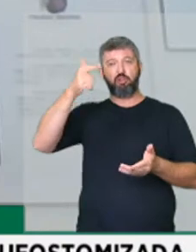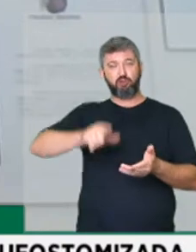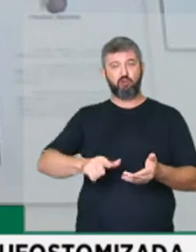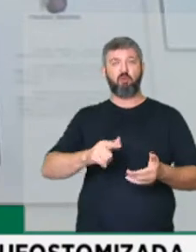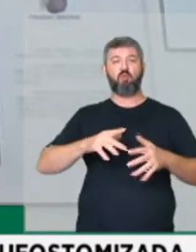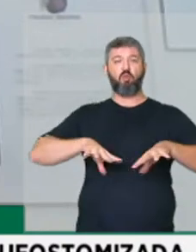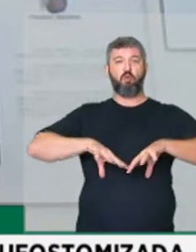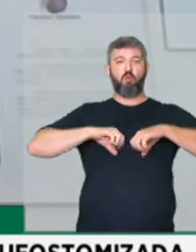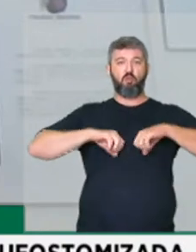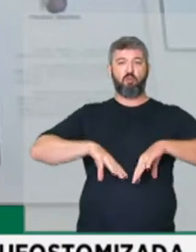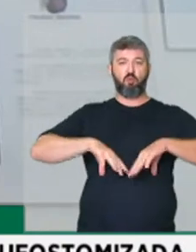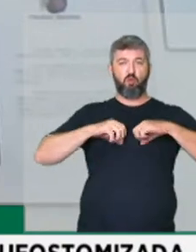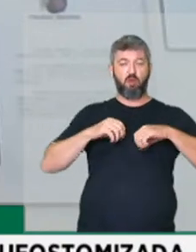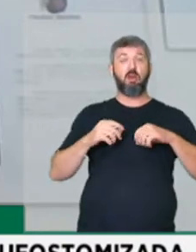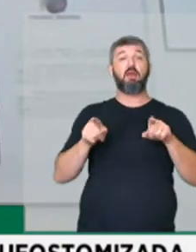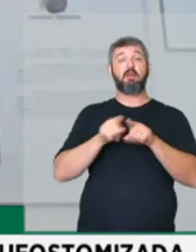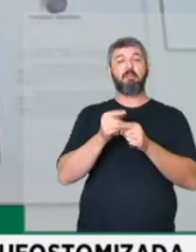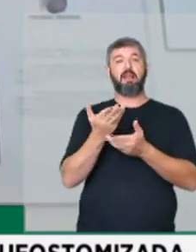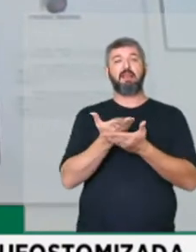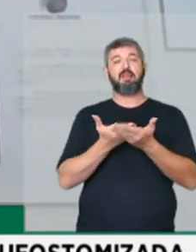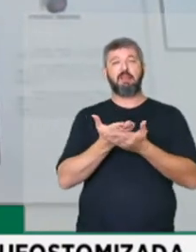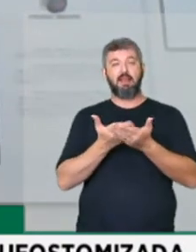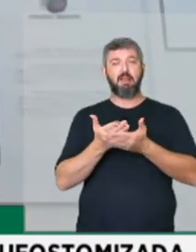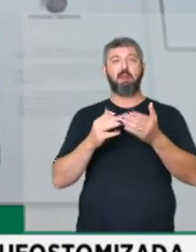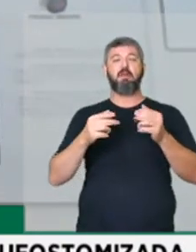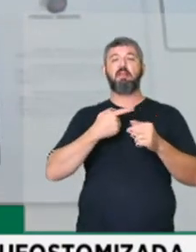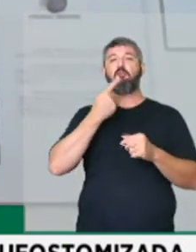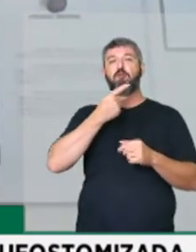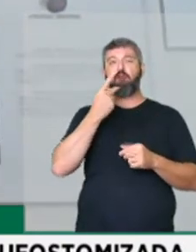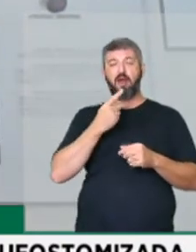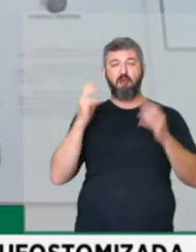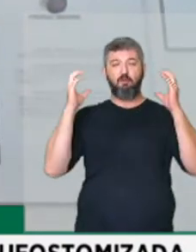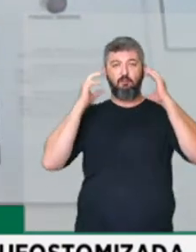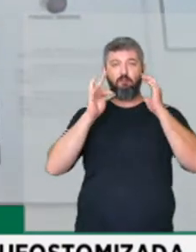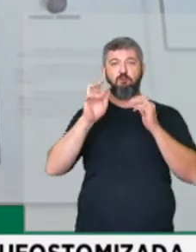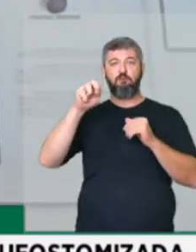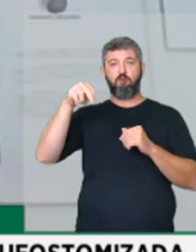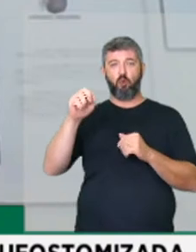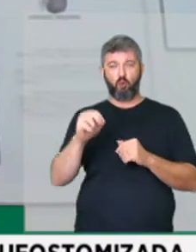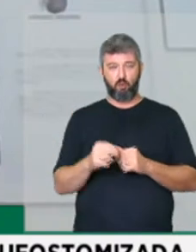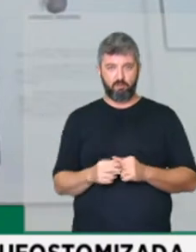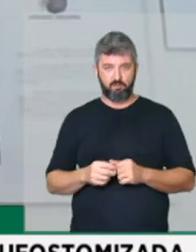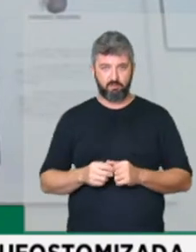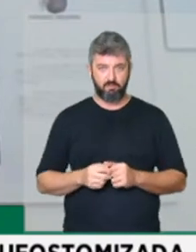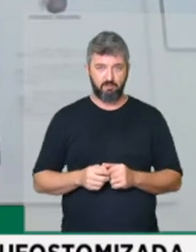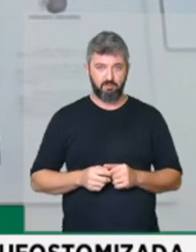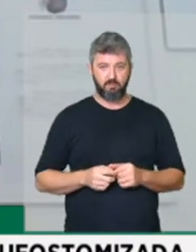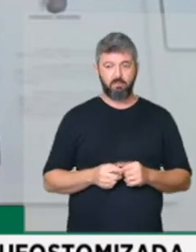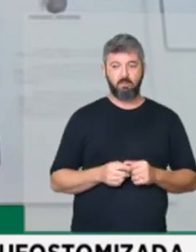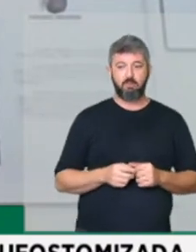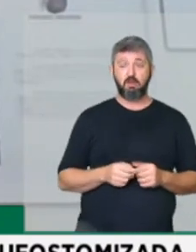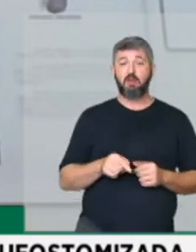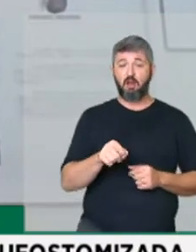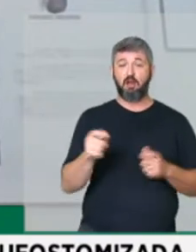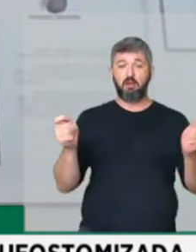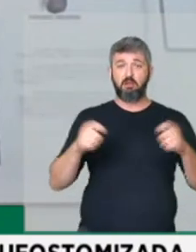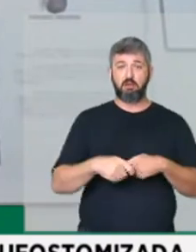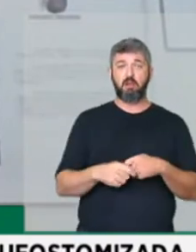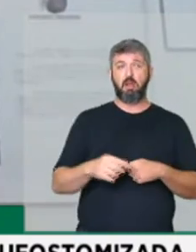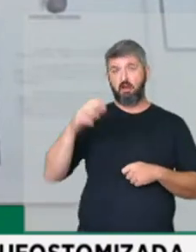ELE QUISER FALAR ELE PODE FALAR ATRAVÀS DE UM FECHAMENTO VALVULAR. QUE A GENTE TEM VISTO AÍ COM A EVOLUÇÃO DESSES